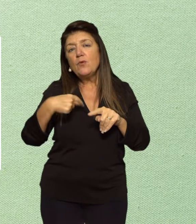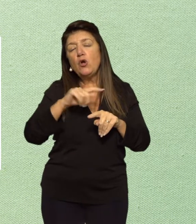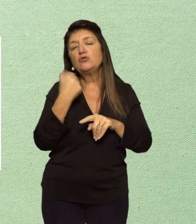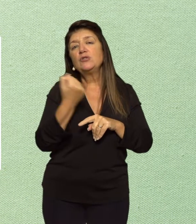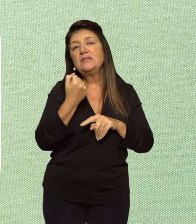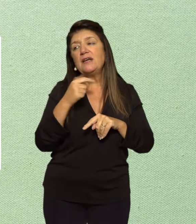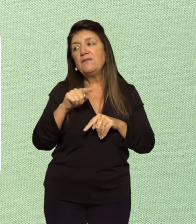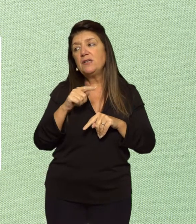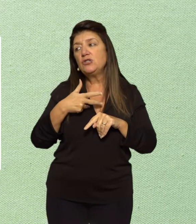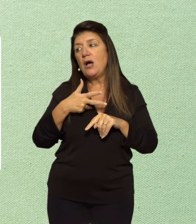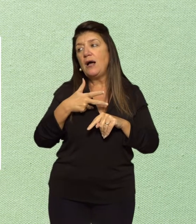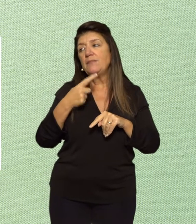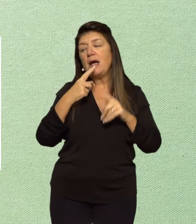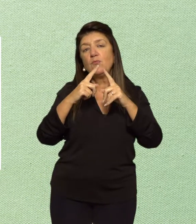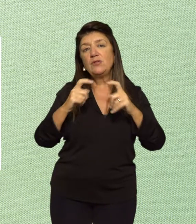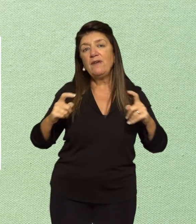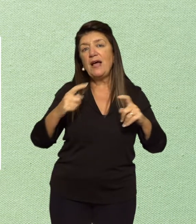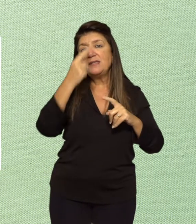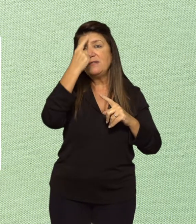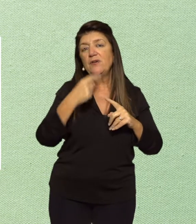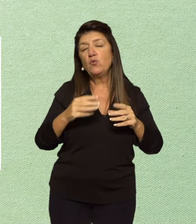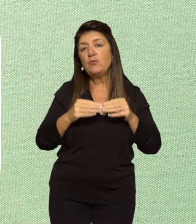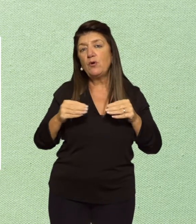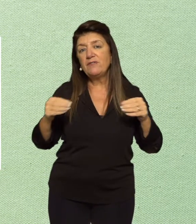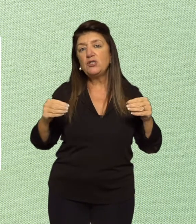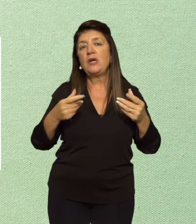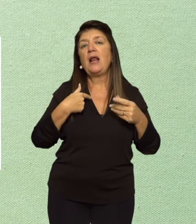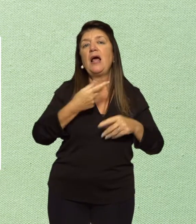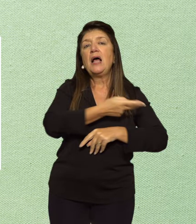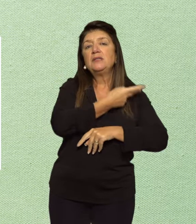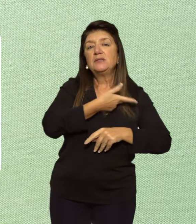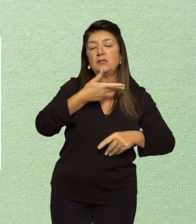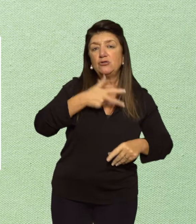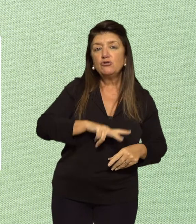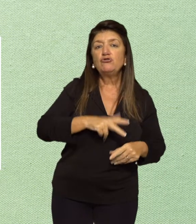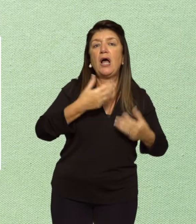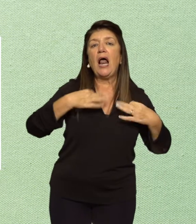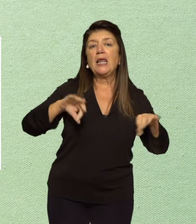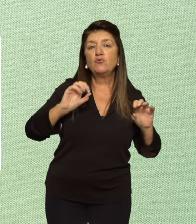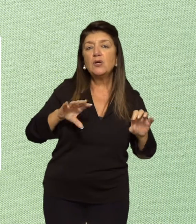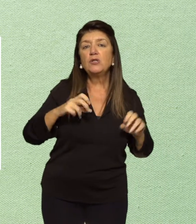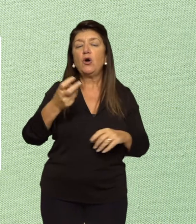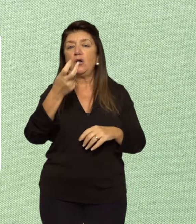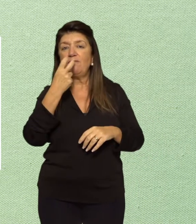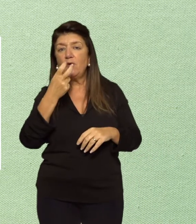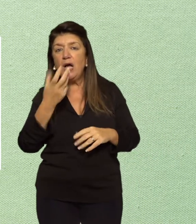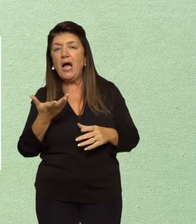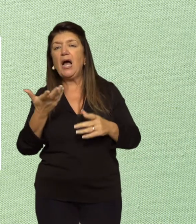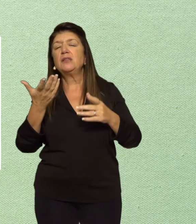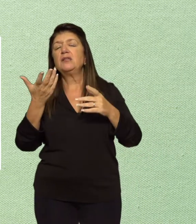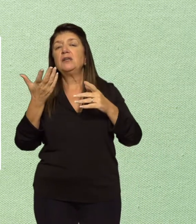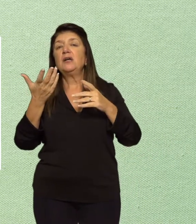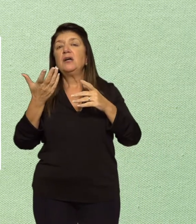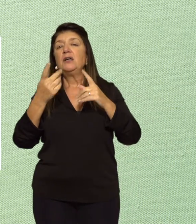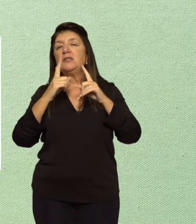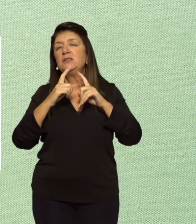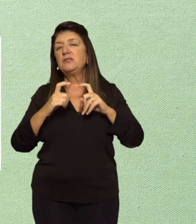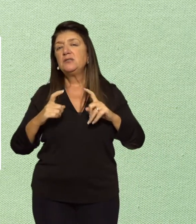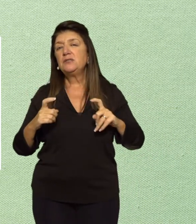abbiamo diverse figure professionali, insomma assistenti sociali, educatori, avvocati... -C'era Marta prima, sì sì...